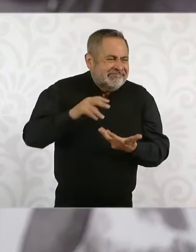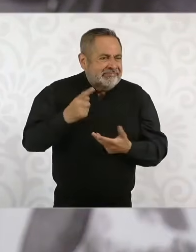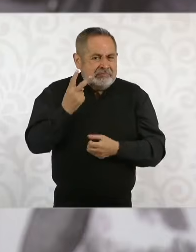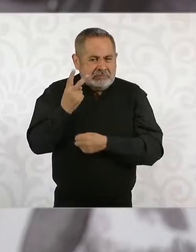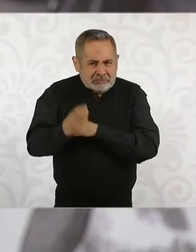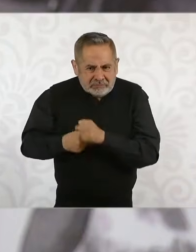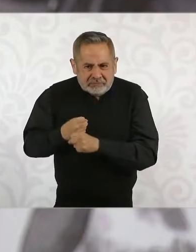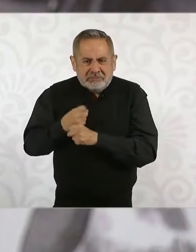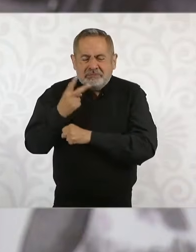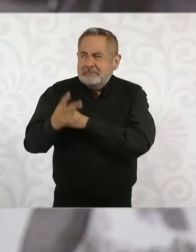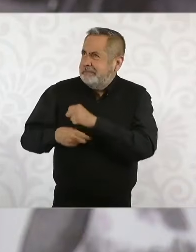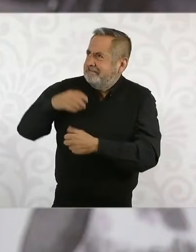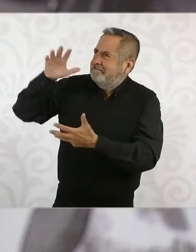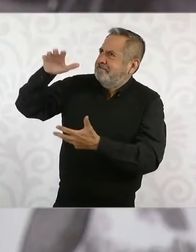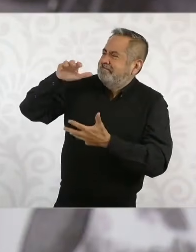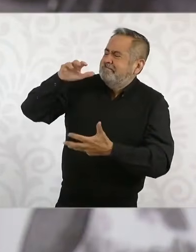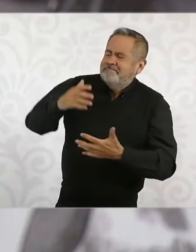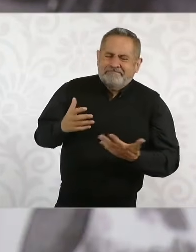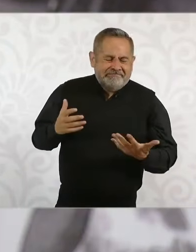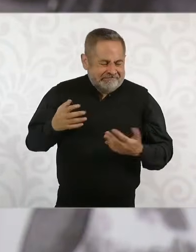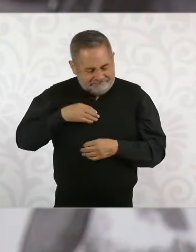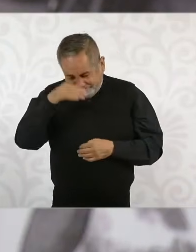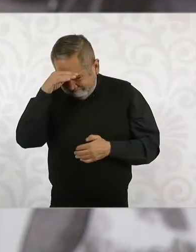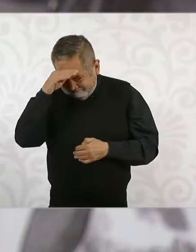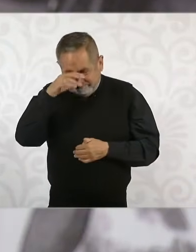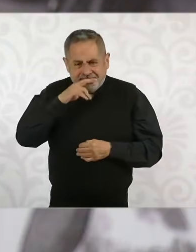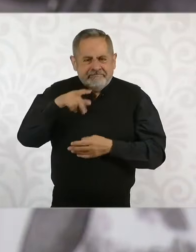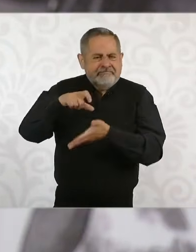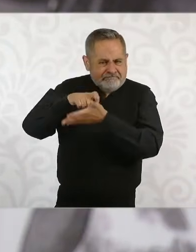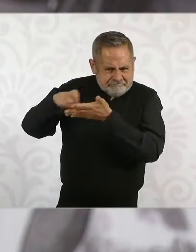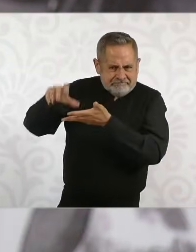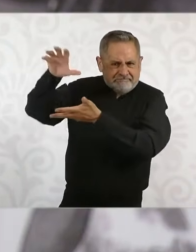Lo que estamos buscando es que la compra de medicamentos sea una palanca para poder hacer